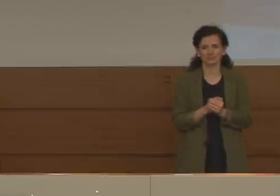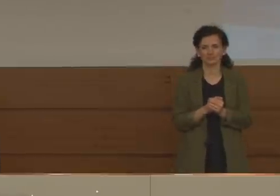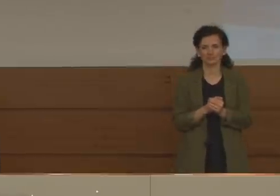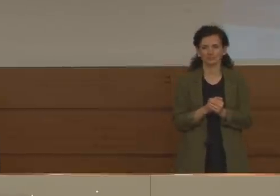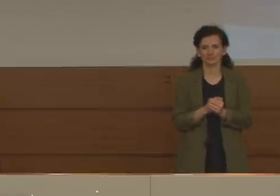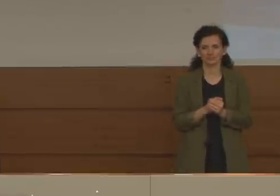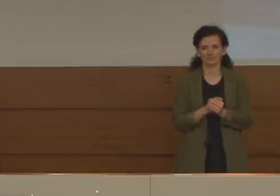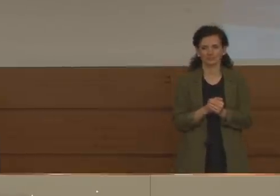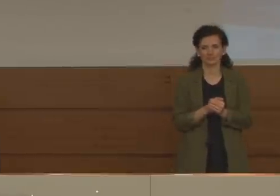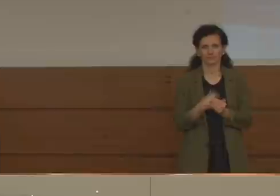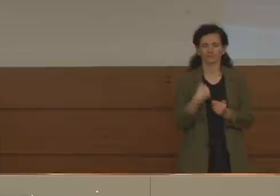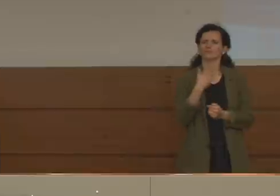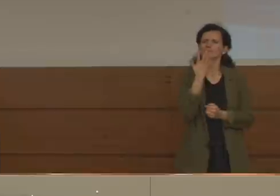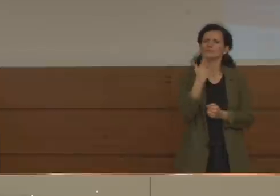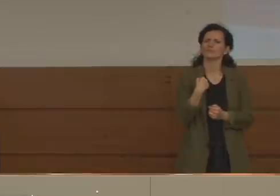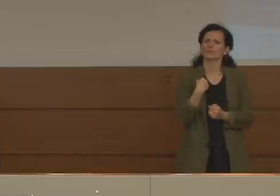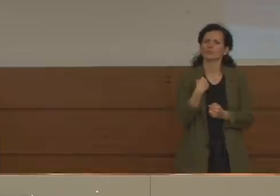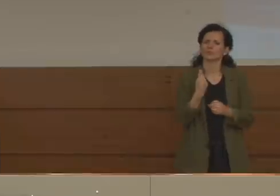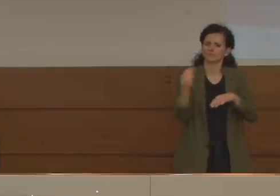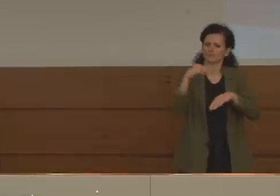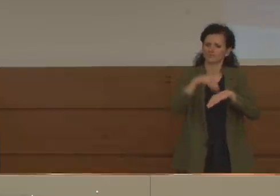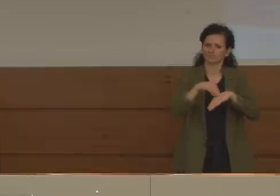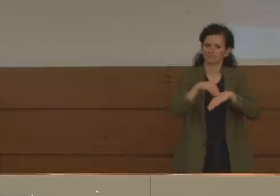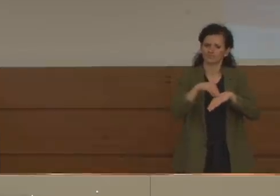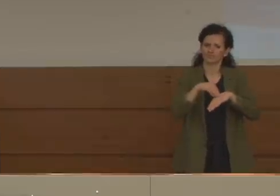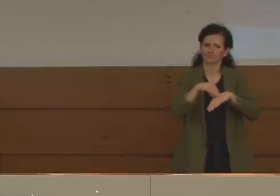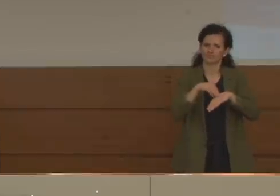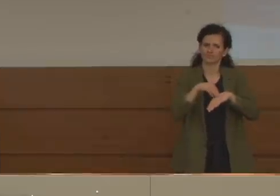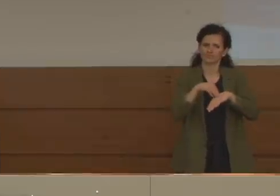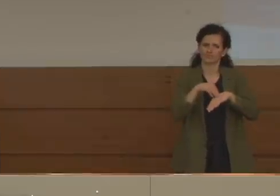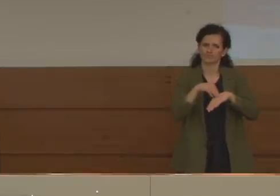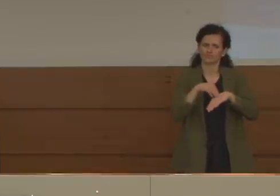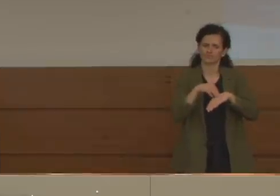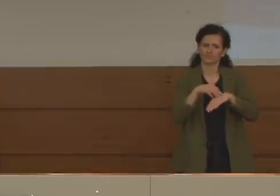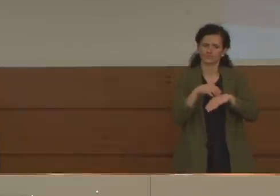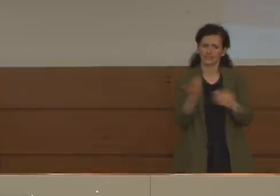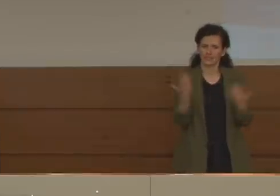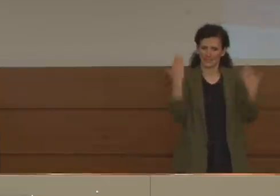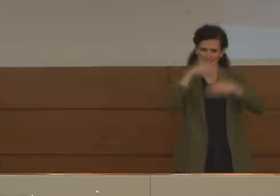che vale la pena sottolineare stasera. Intanto la diminuzione dell'incremento